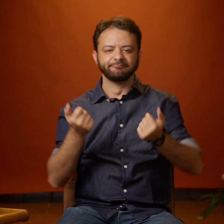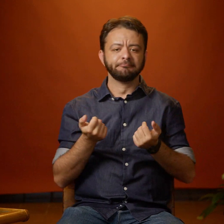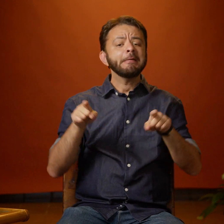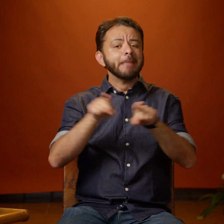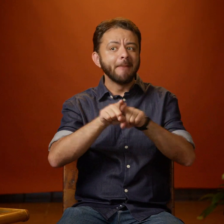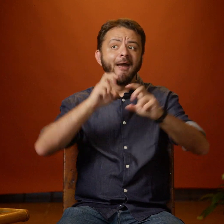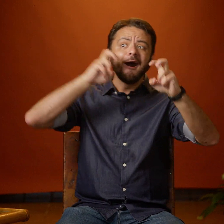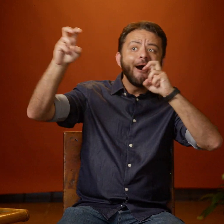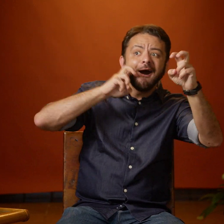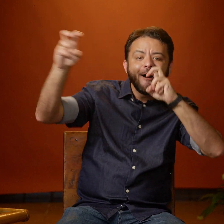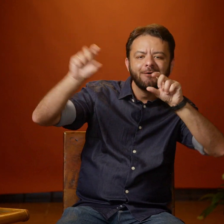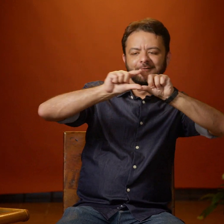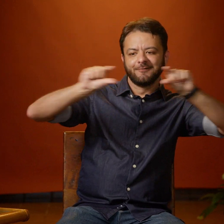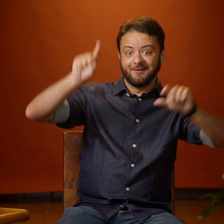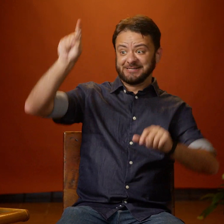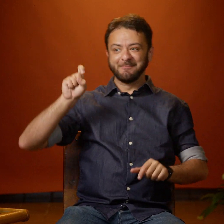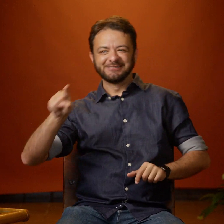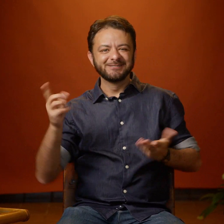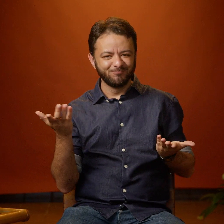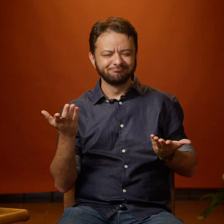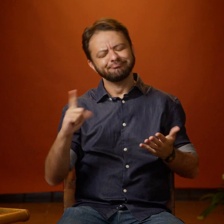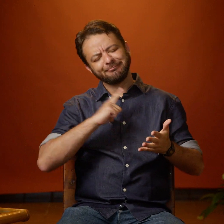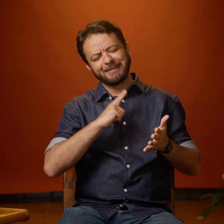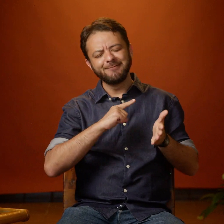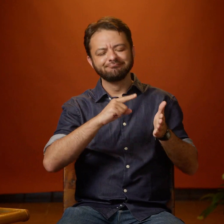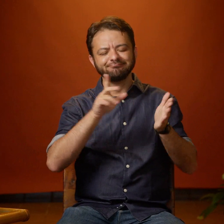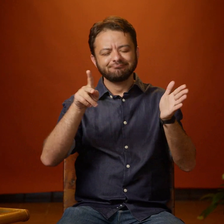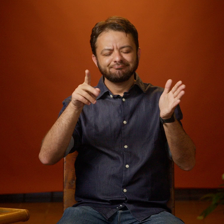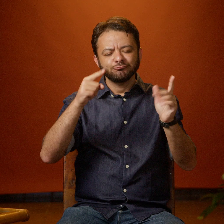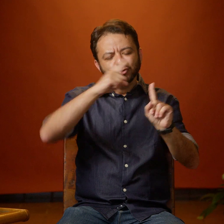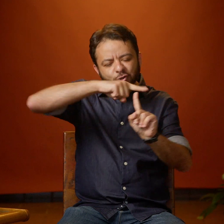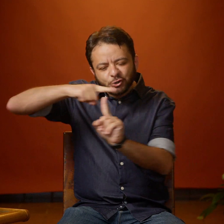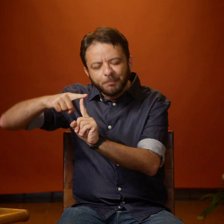Usando por exemplo para indicar pessoas gritando. Para cada tipo de pontuação,